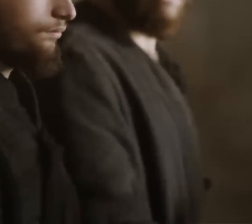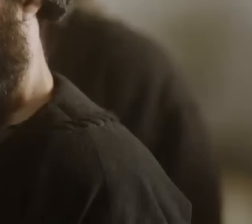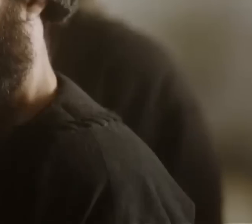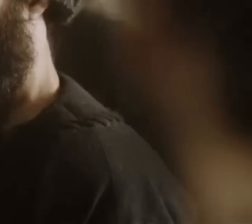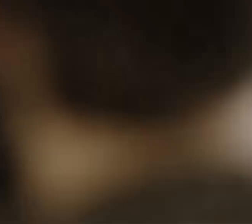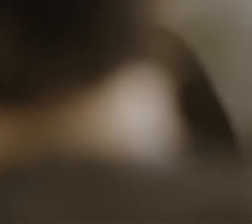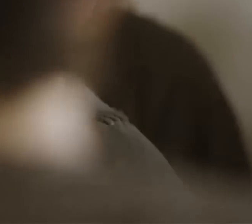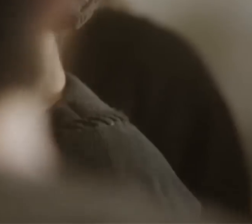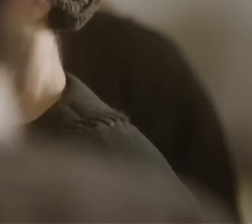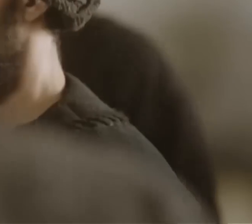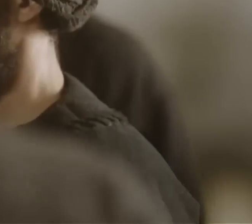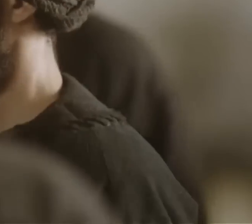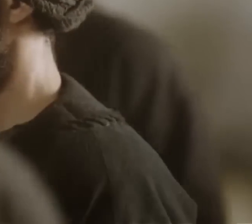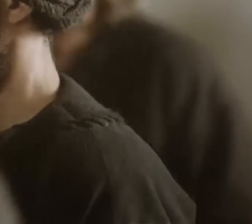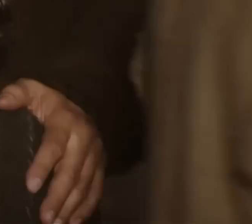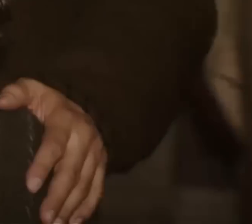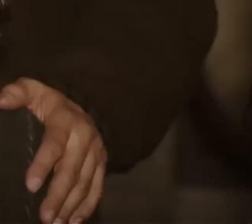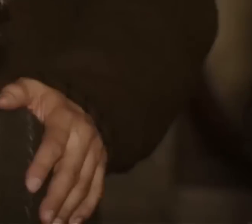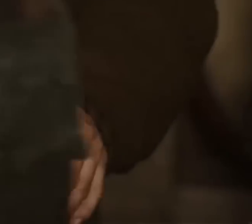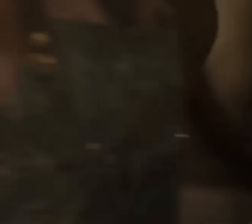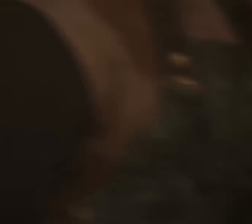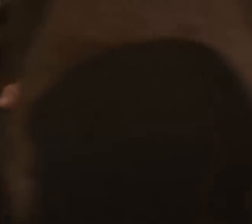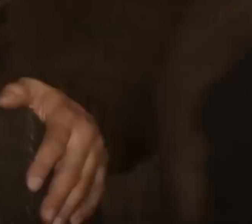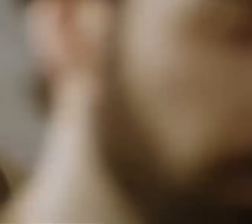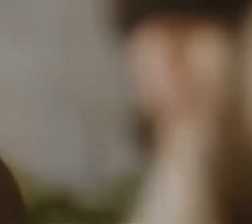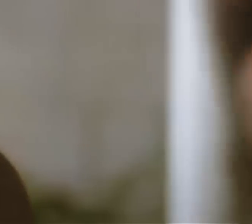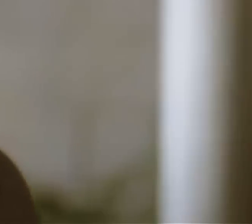(Müzik - Gerilim)